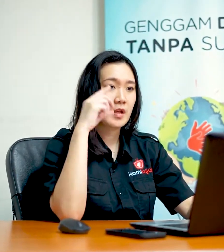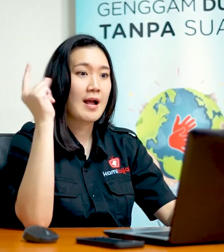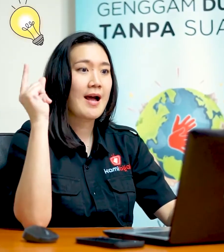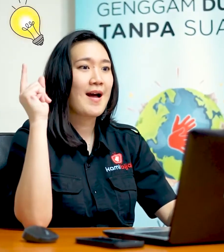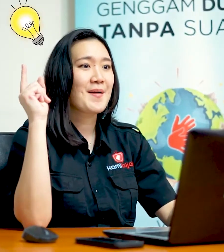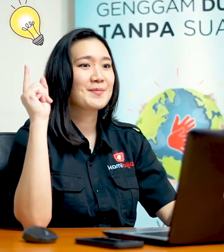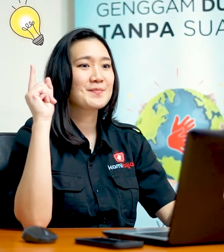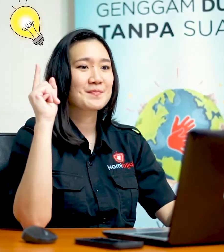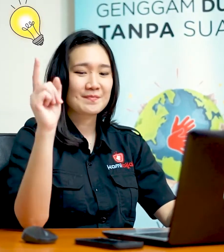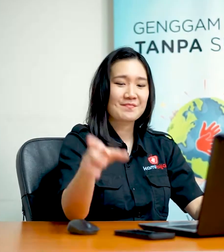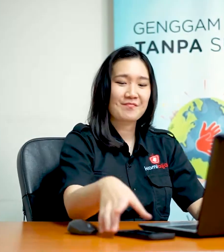OH YA!